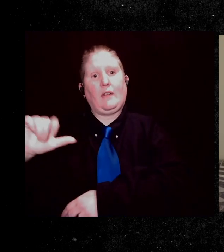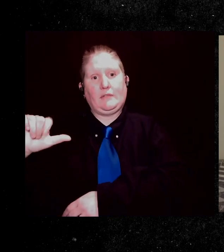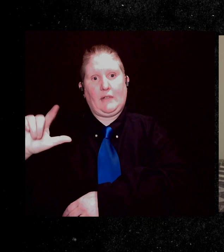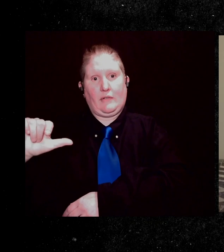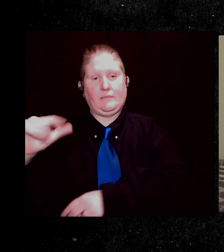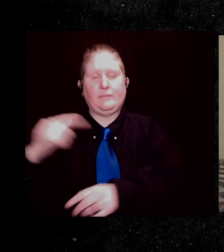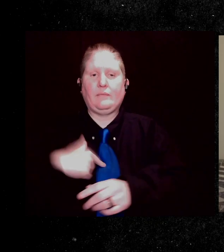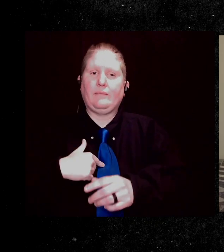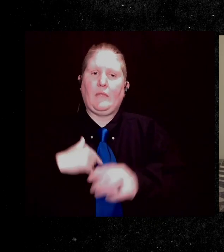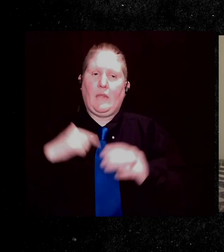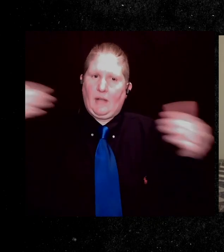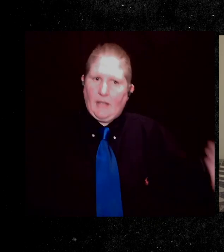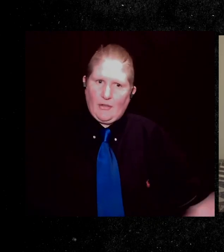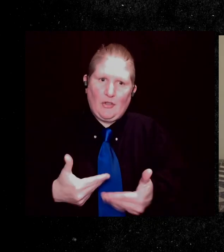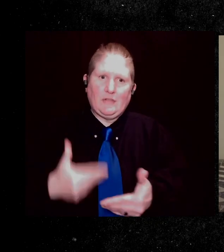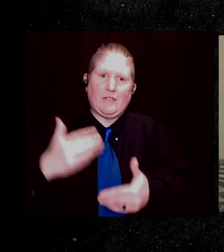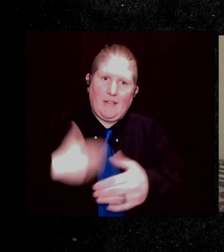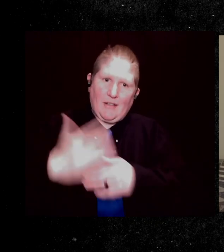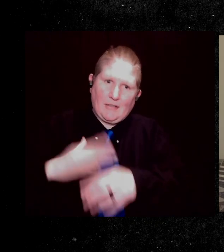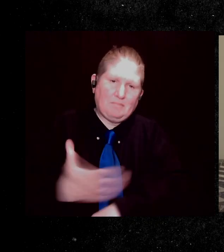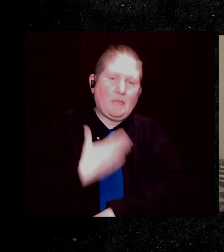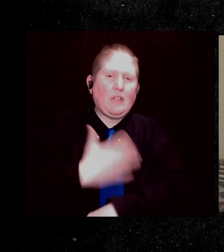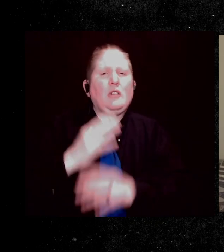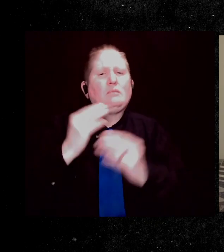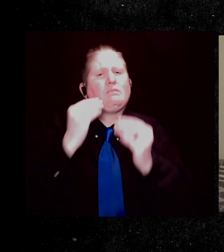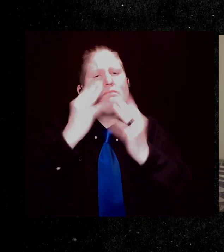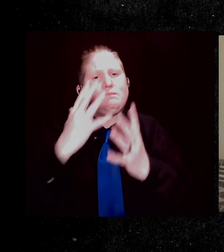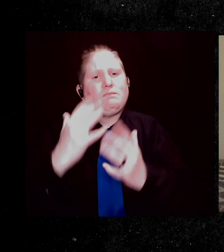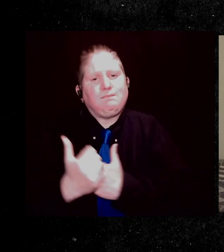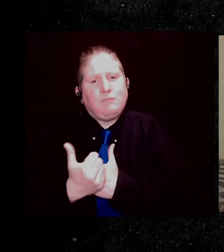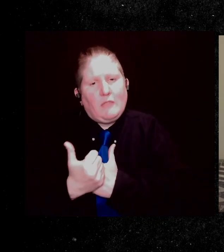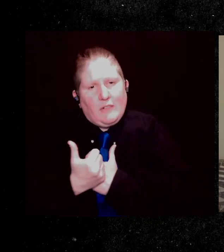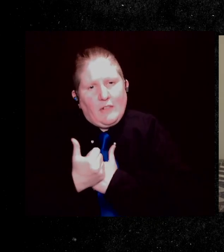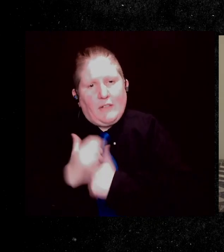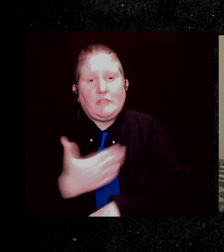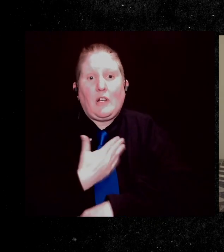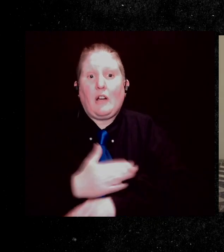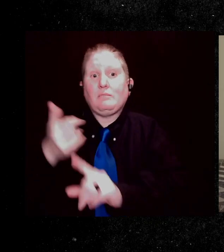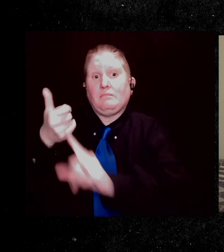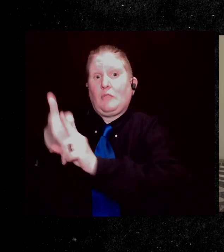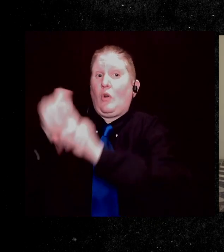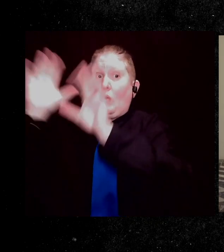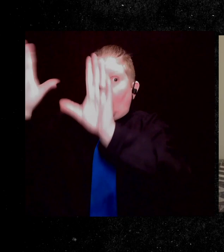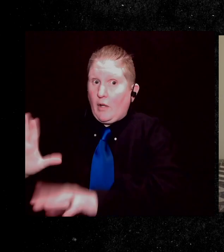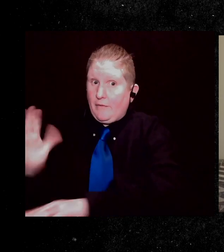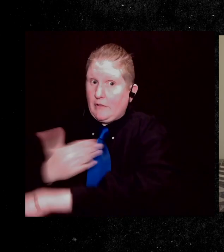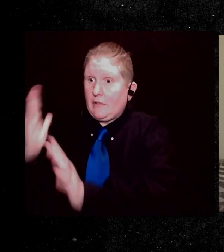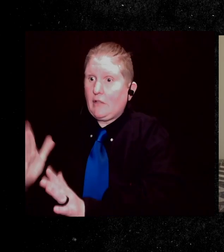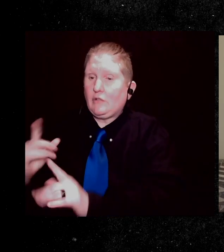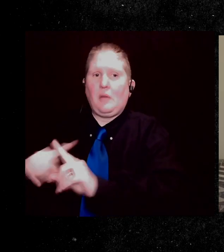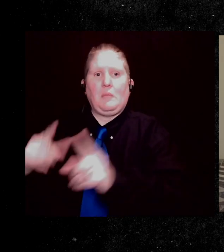Y estoy aquí para presentar nuestra próxima canción una hermosa canción de amor no solo de un cantante maravilloso,